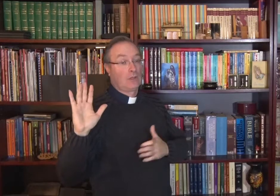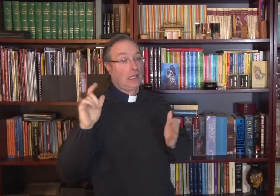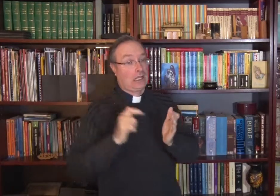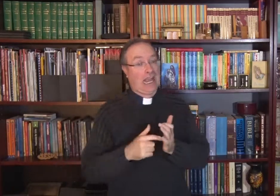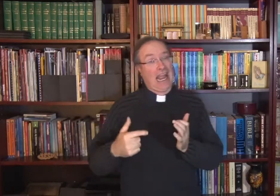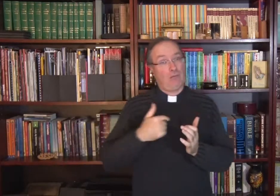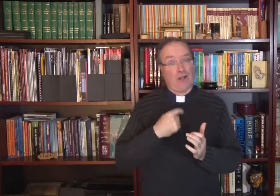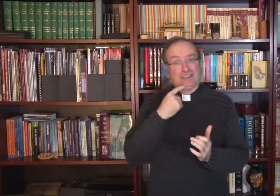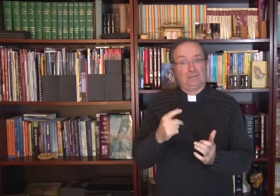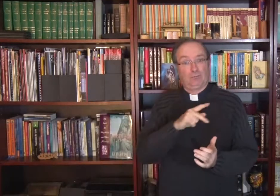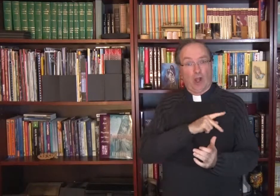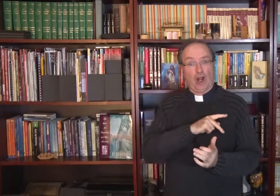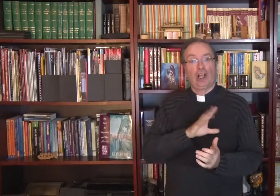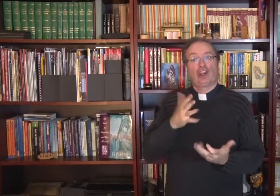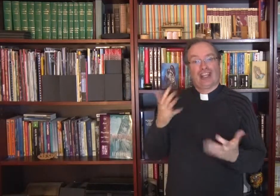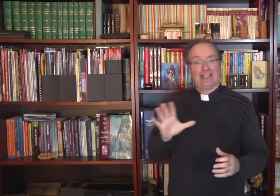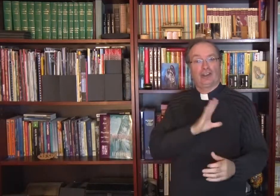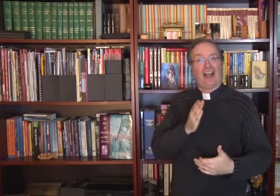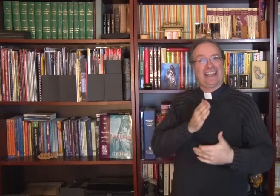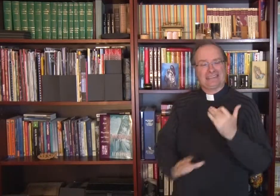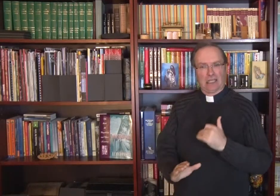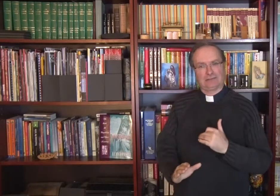«Quant à moi, dit Paul, je l’ai de naissance.»